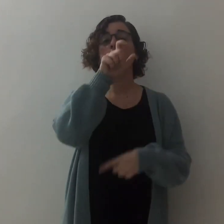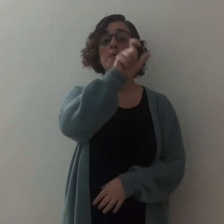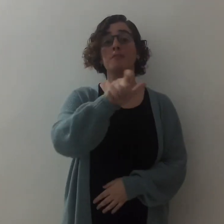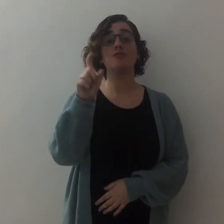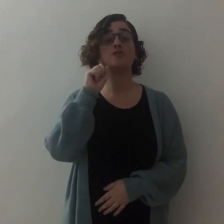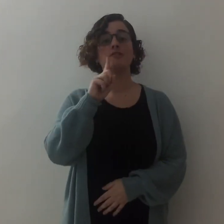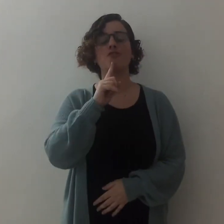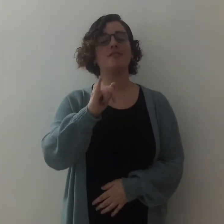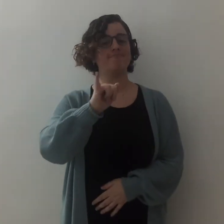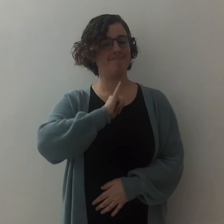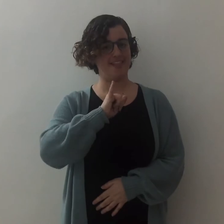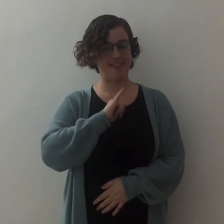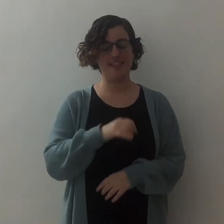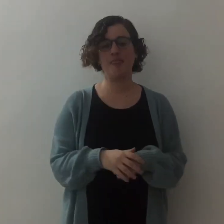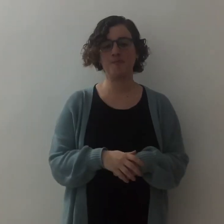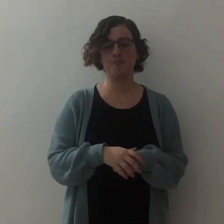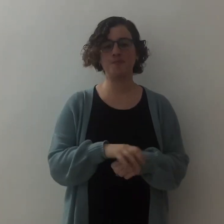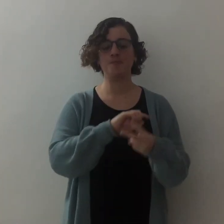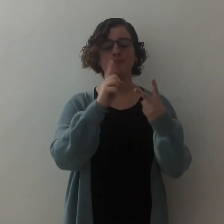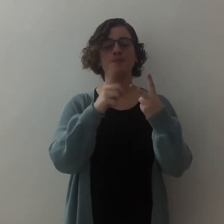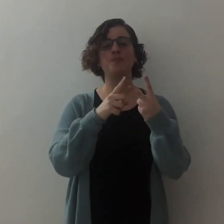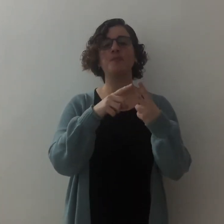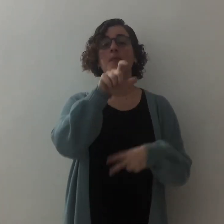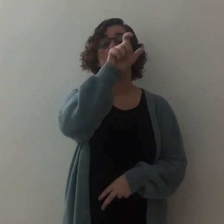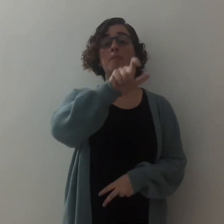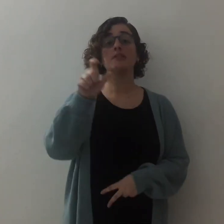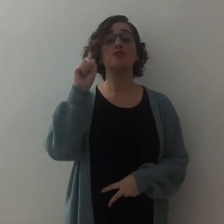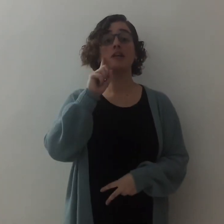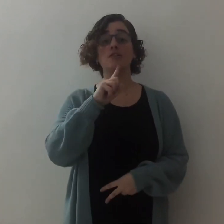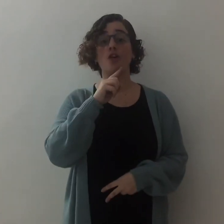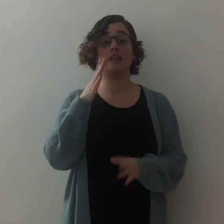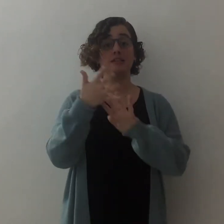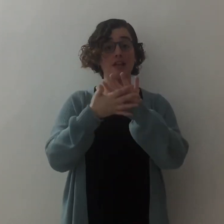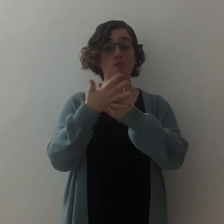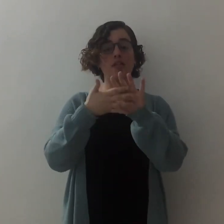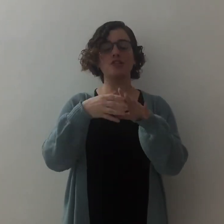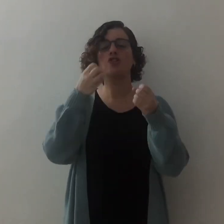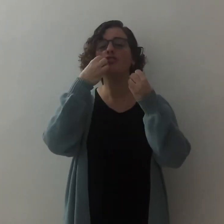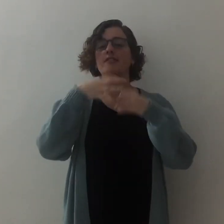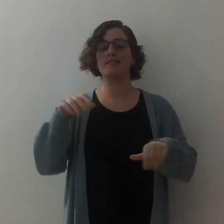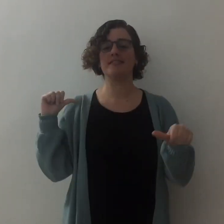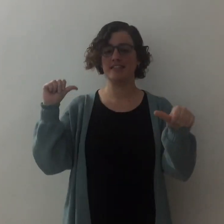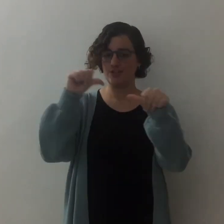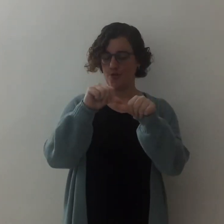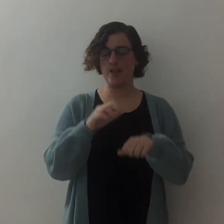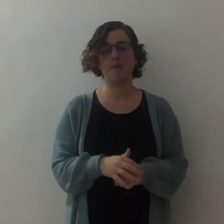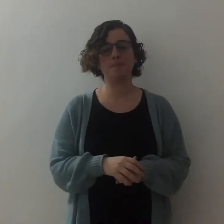relacionadas con la identidad de las personas sordas, con la historia de la lengua de signos,